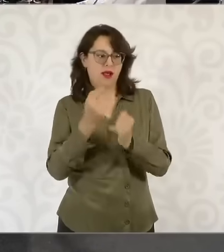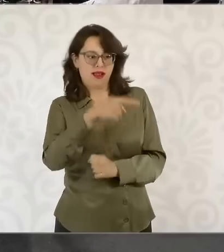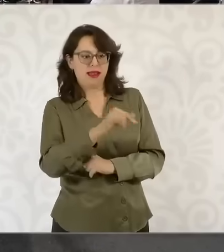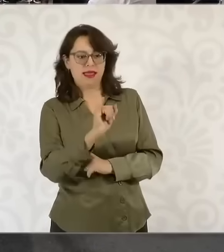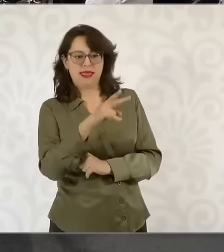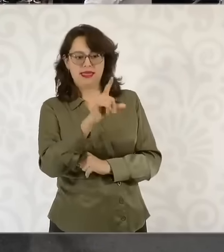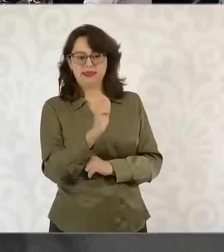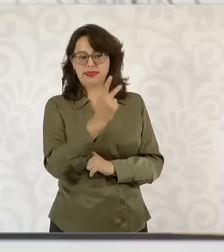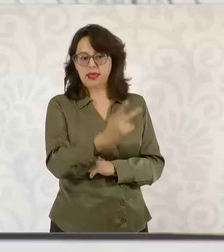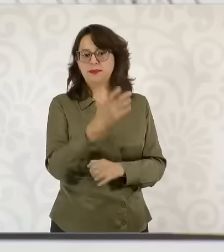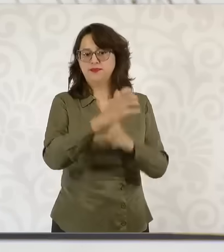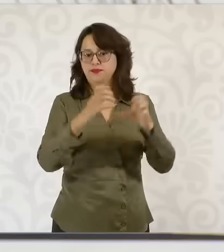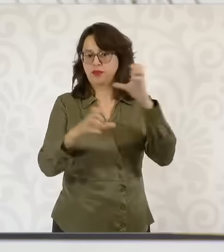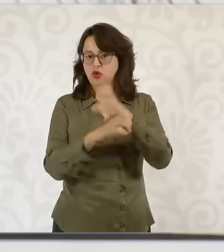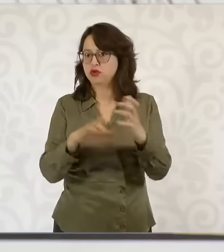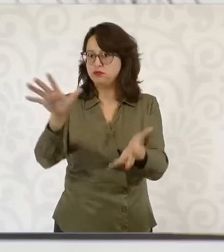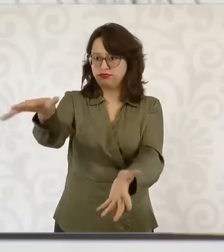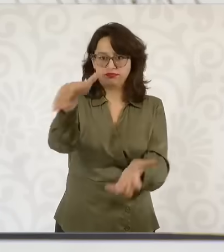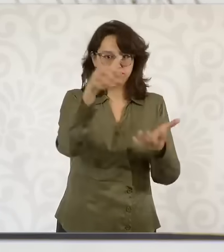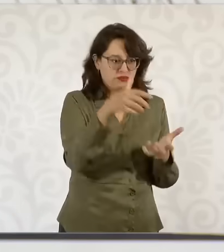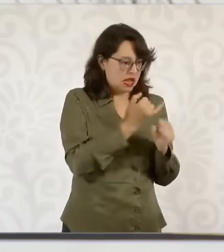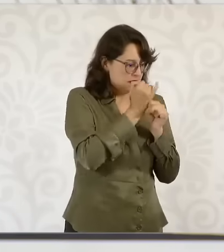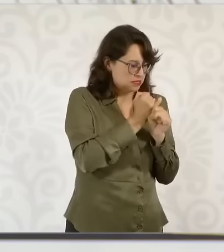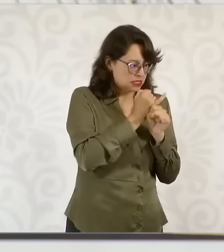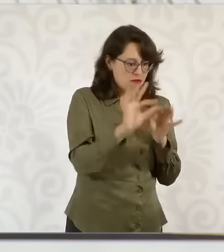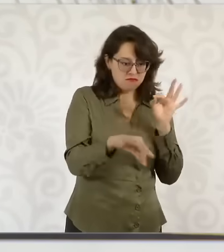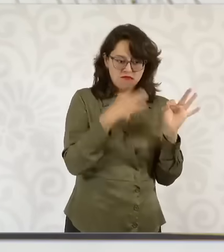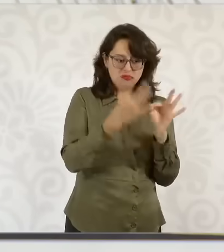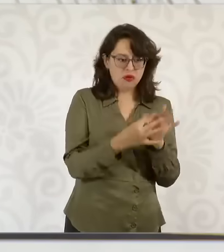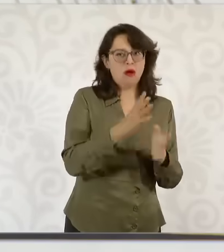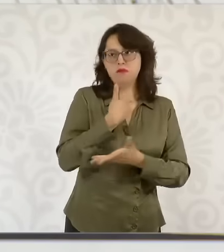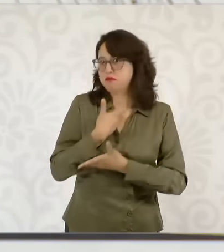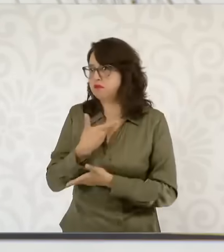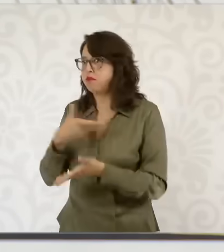eh una vez que la fiscalía termina su investigación con aquello que confiscó,